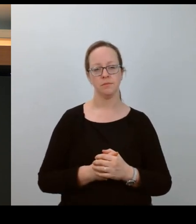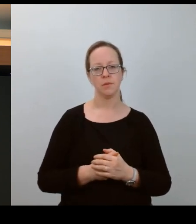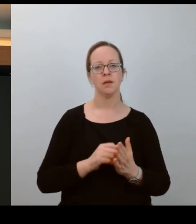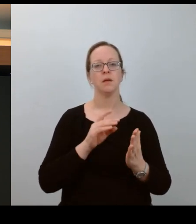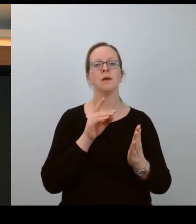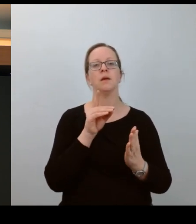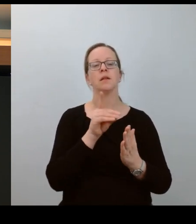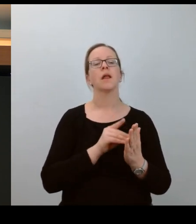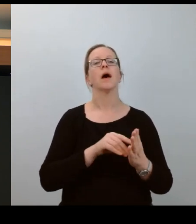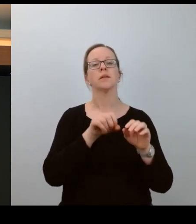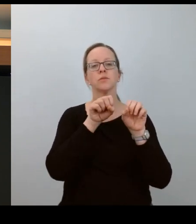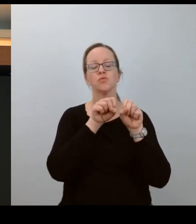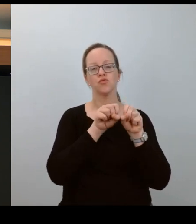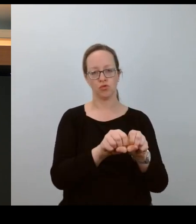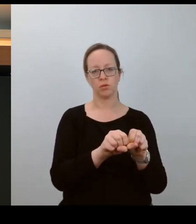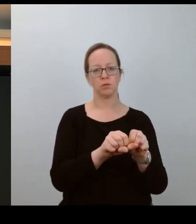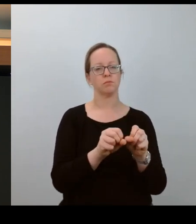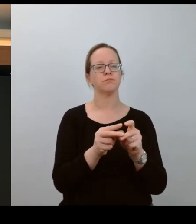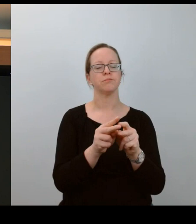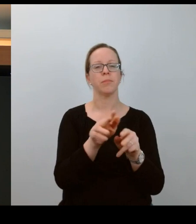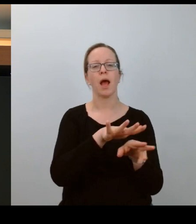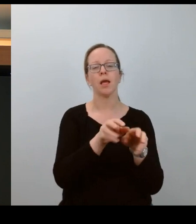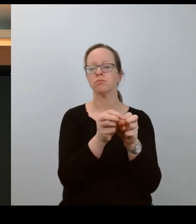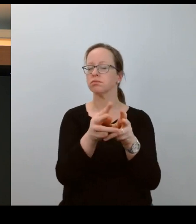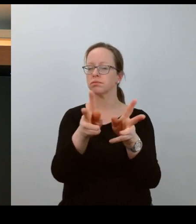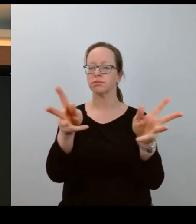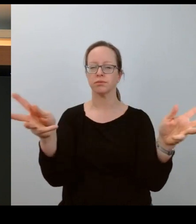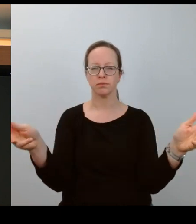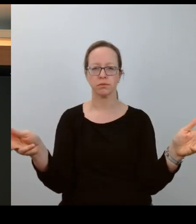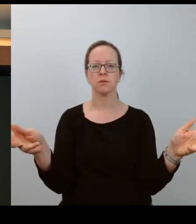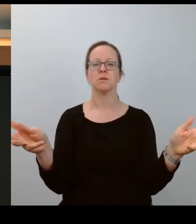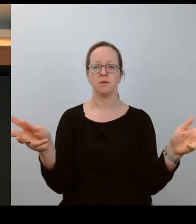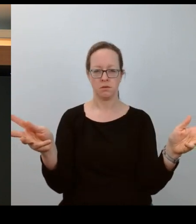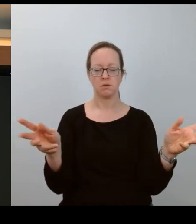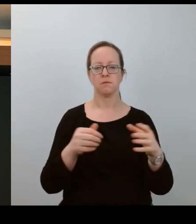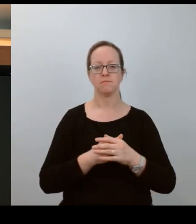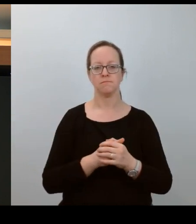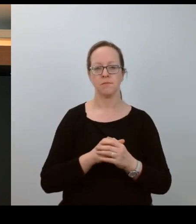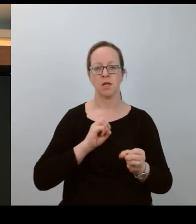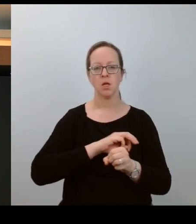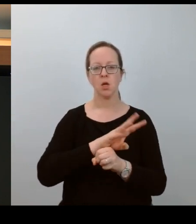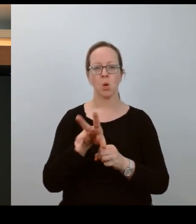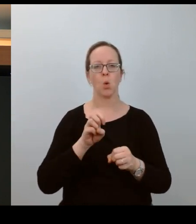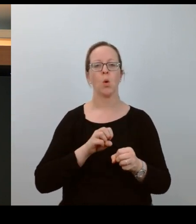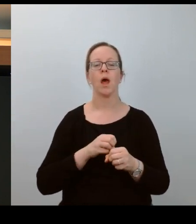Das plötzliche Improvisieren in vielen Bereichen ging natürlich einher mit datenschutzrechtlichen Fragen.